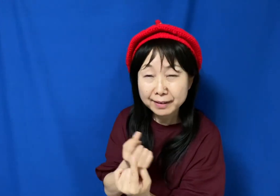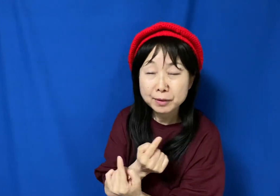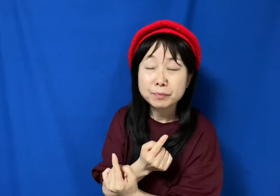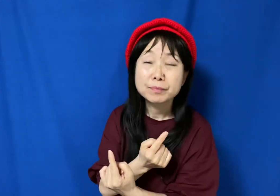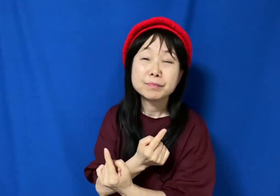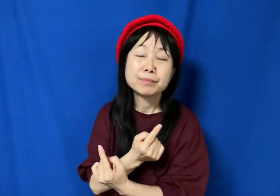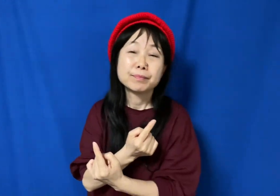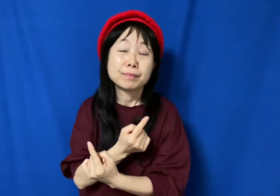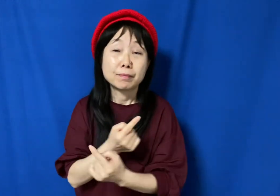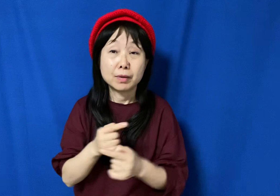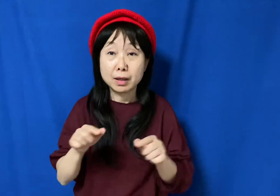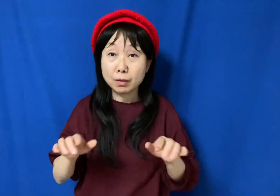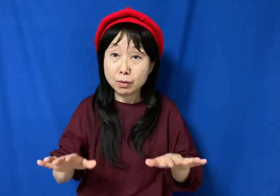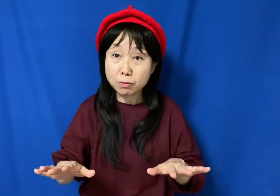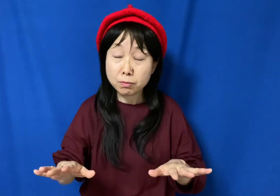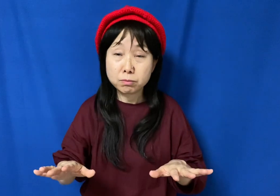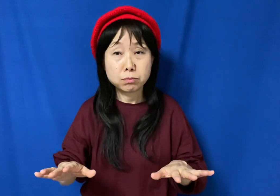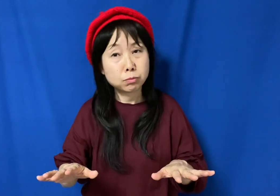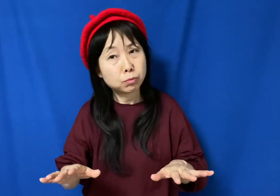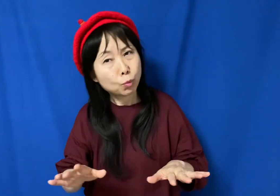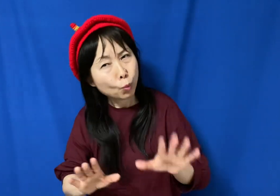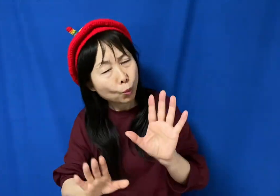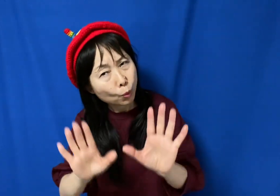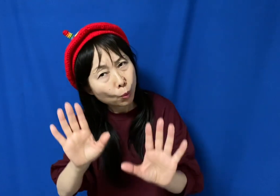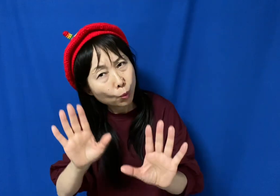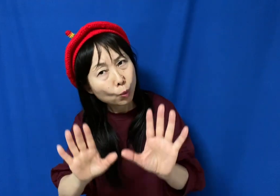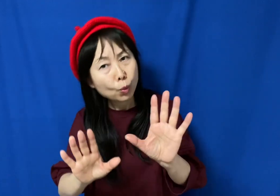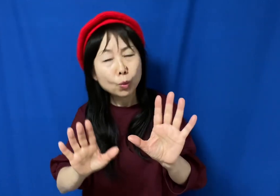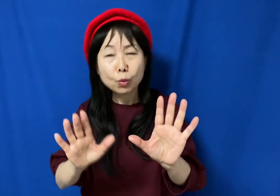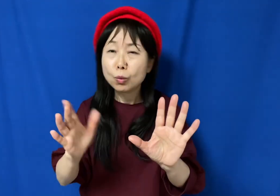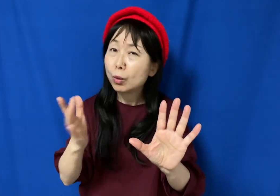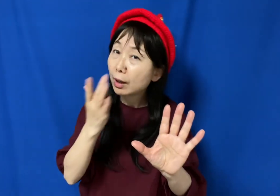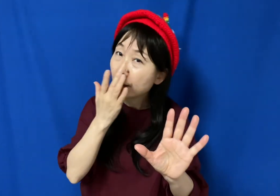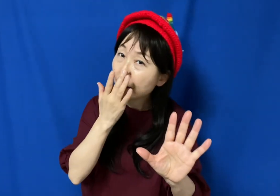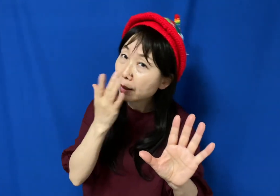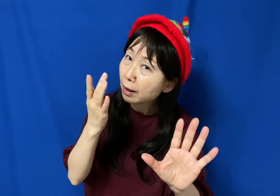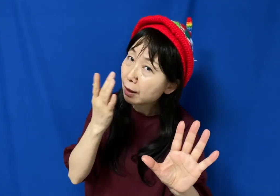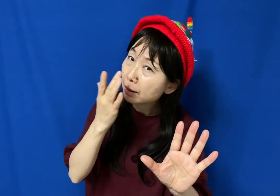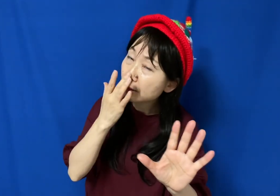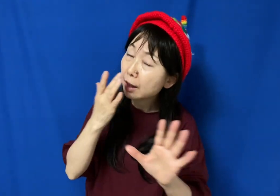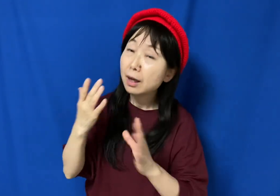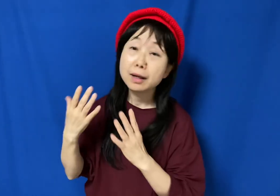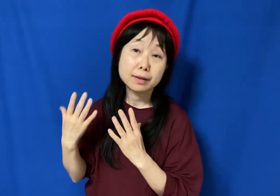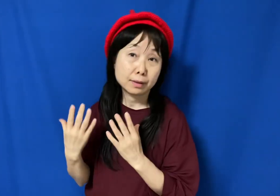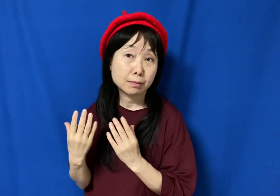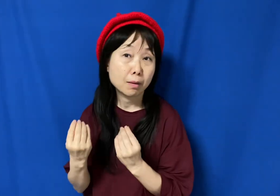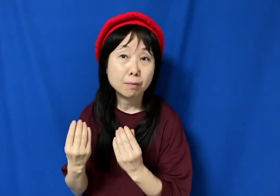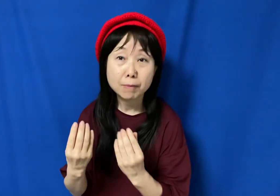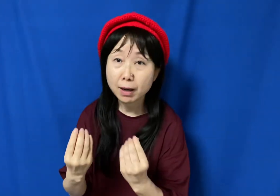今では その姿も（手話：状態） わからないまま